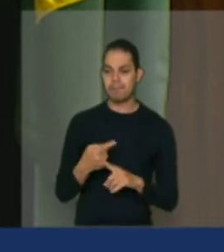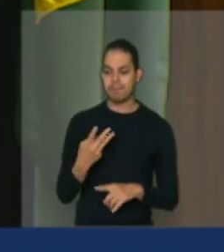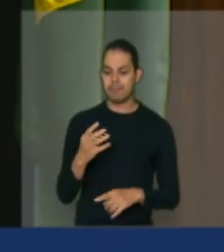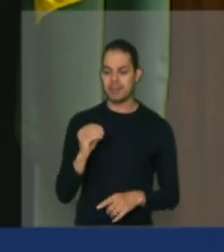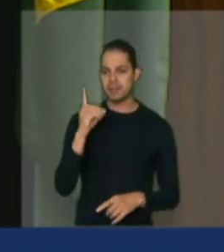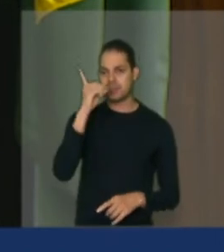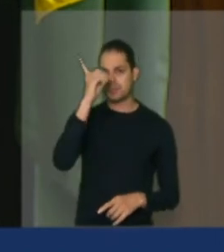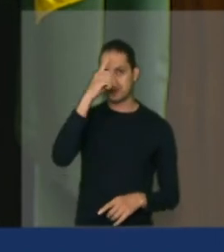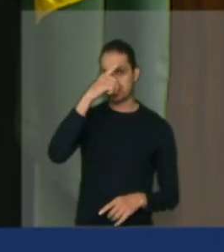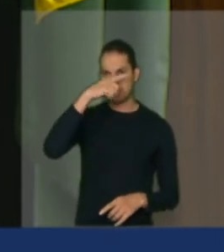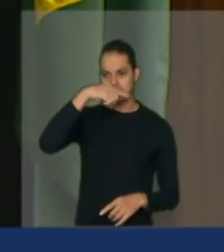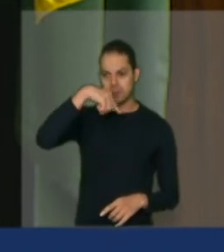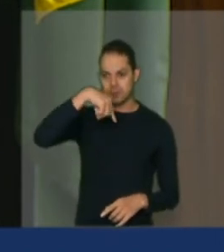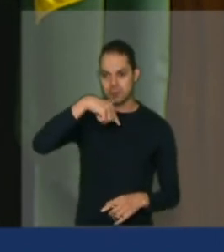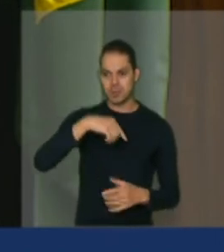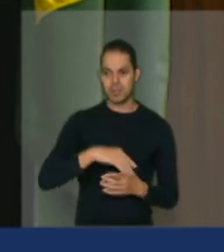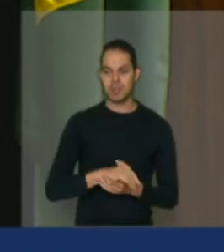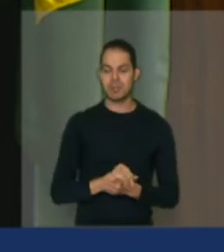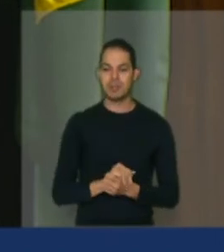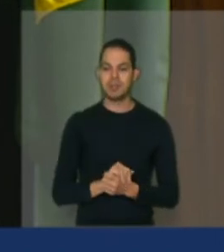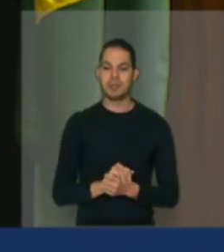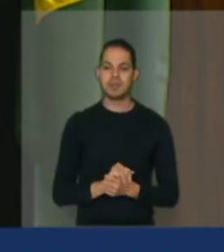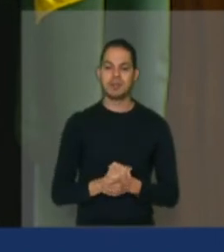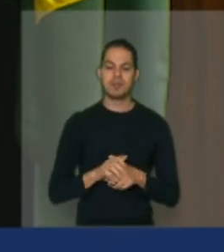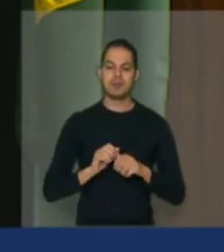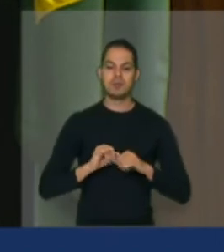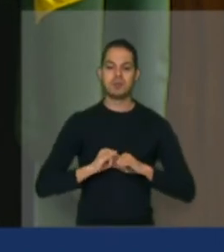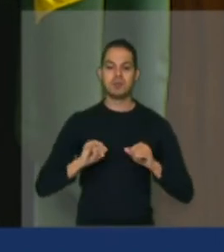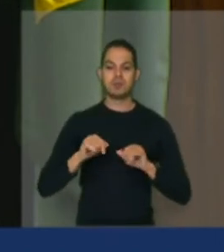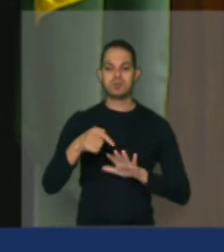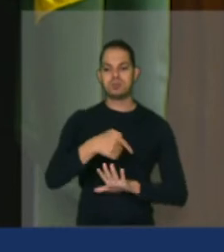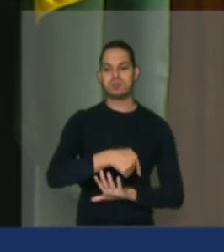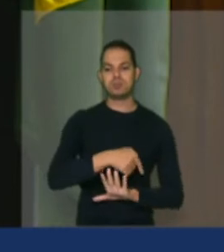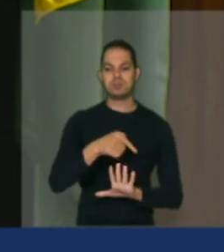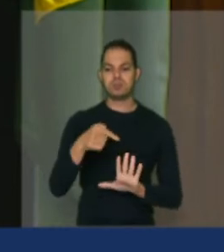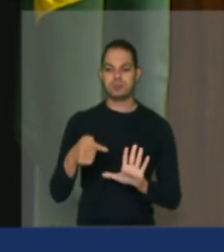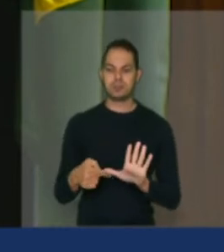EU PEDIRIA AO SENHOR PRESIDENTE MAIS TRINTA SEGUNDOS PARA COLOCAR AQUI AS CINCO QUESTÕES, PRIMEIRO, A